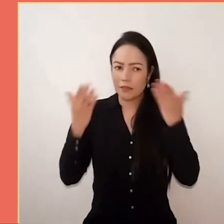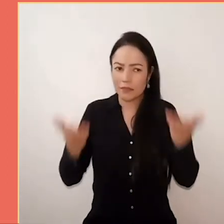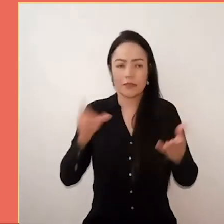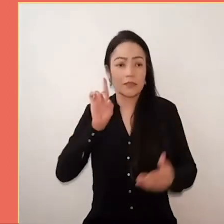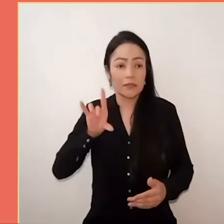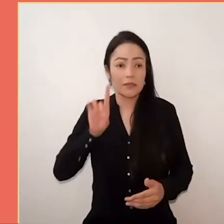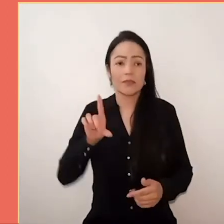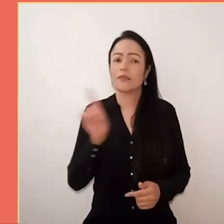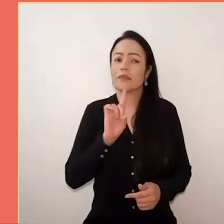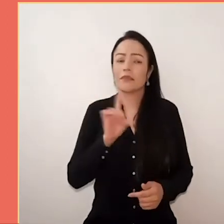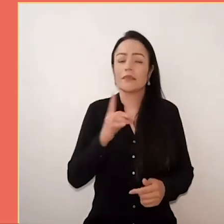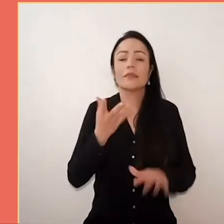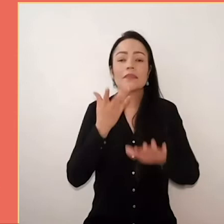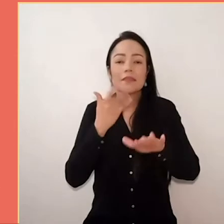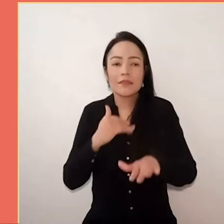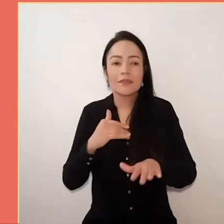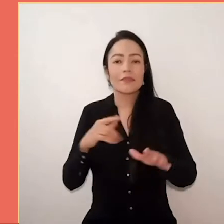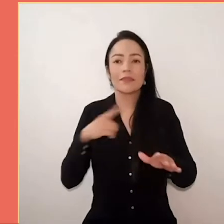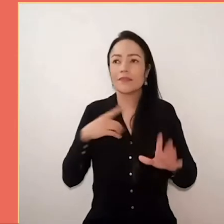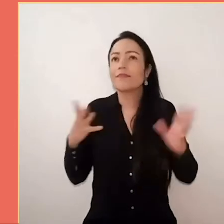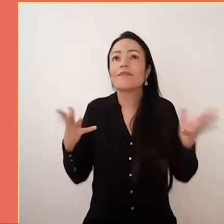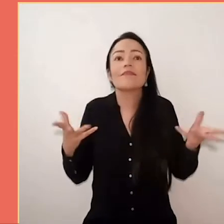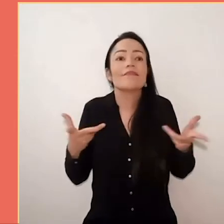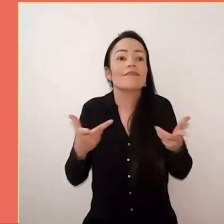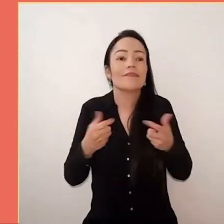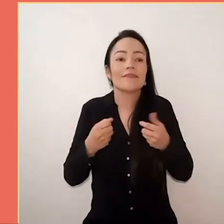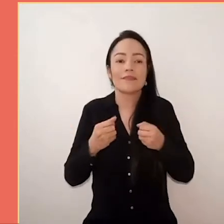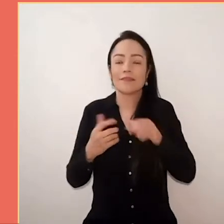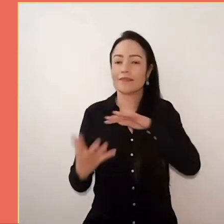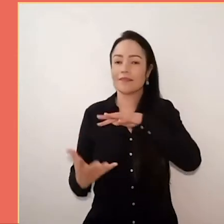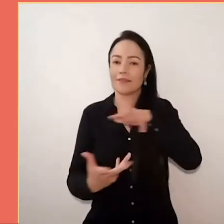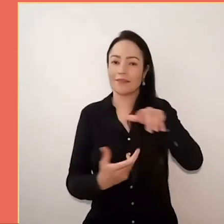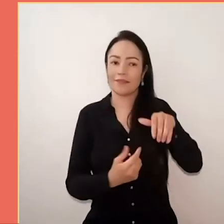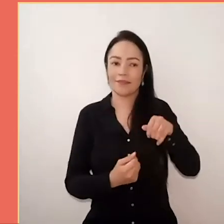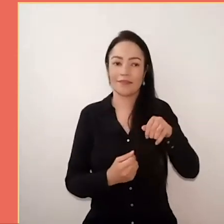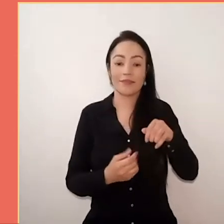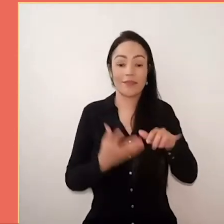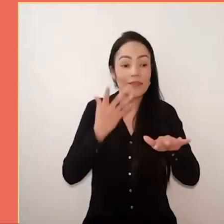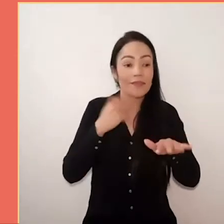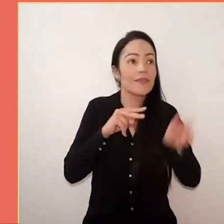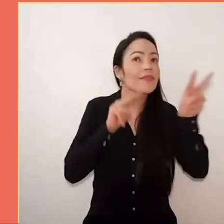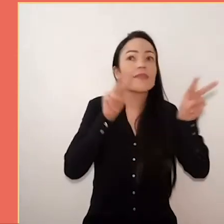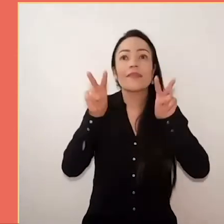ela tem esse maravilhamento com o mundo. Cada coisa que a criança vê, cada novidade que ela experimenta,